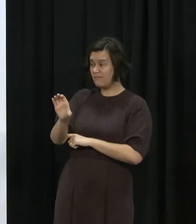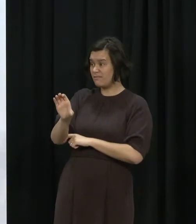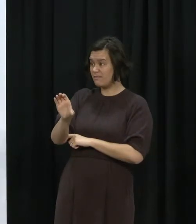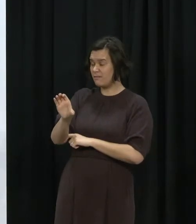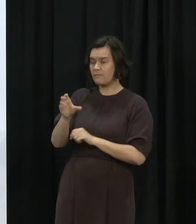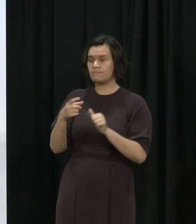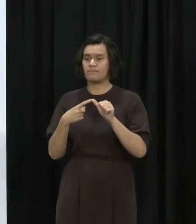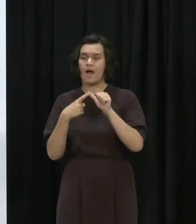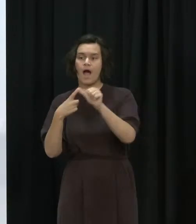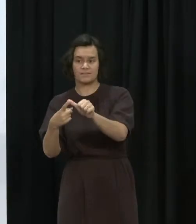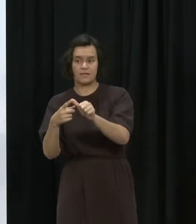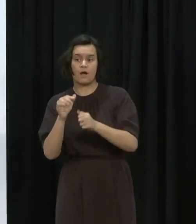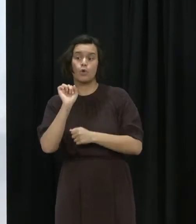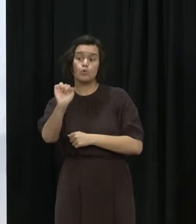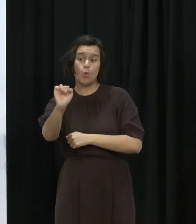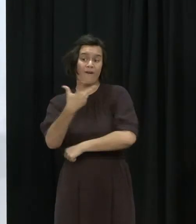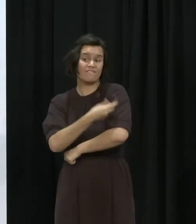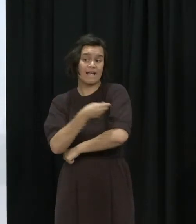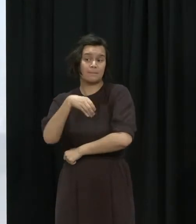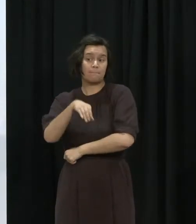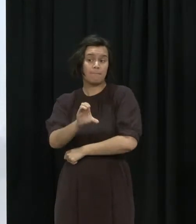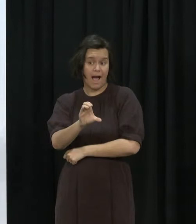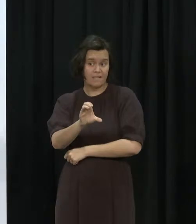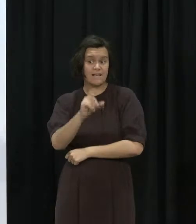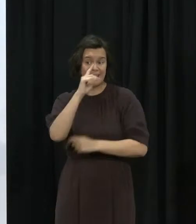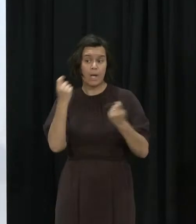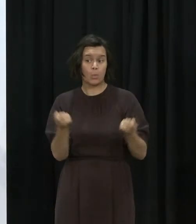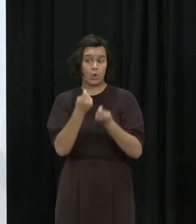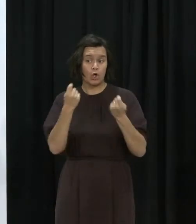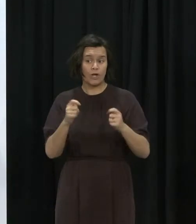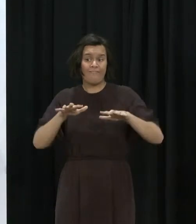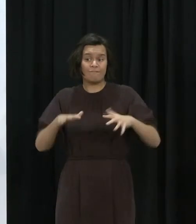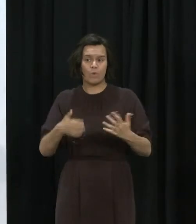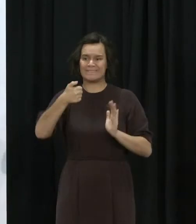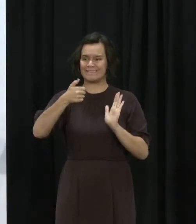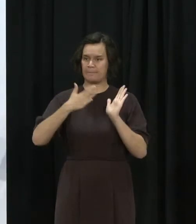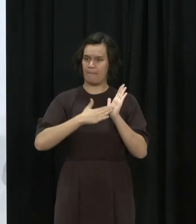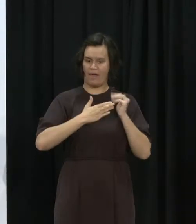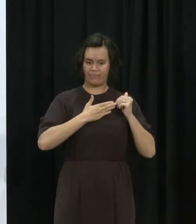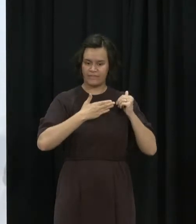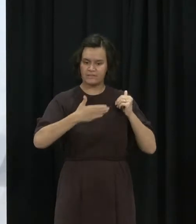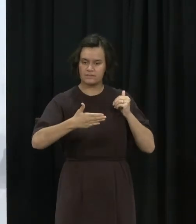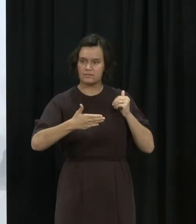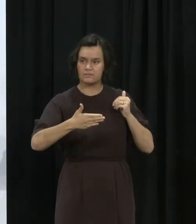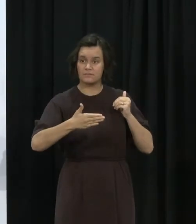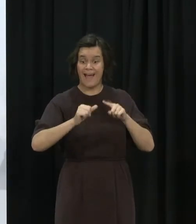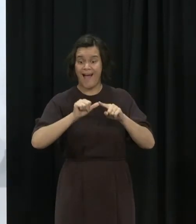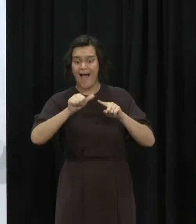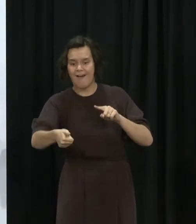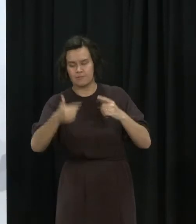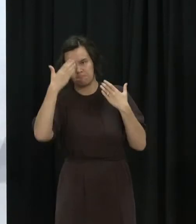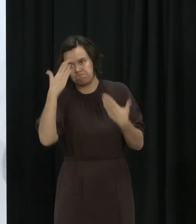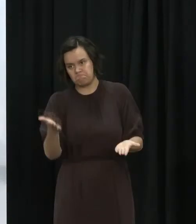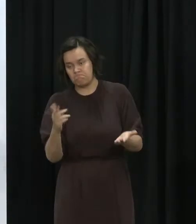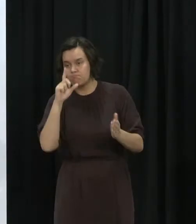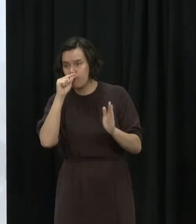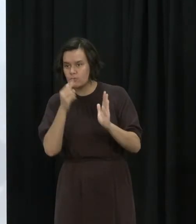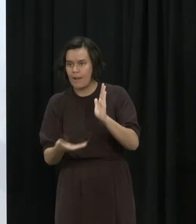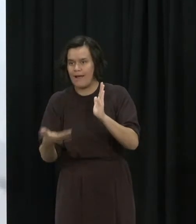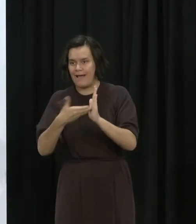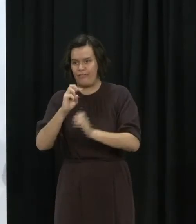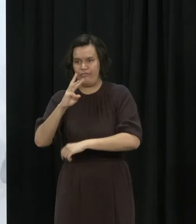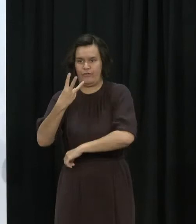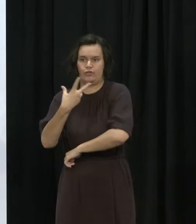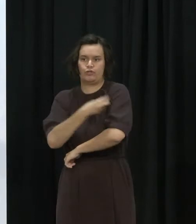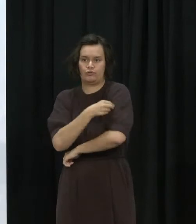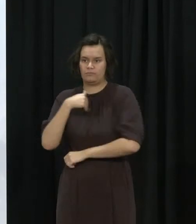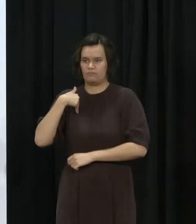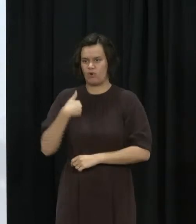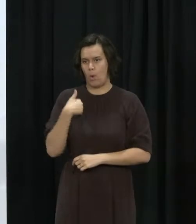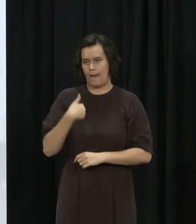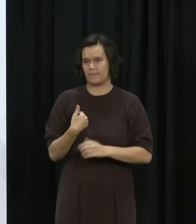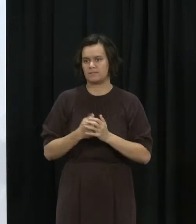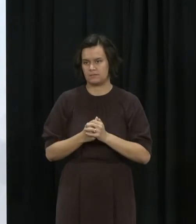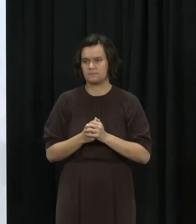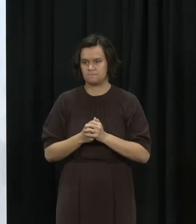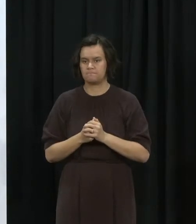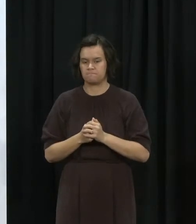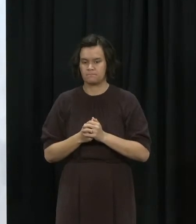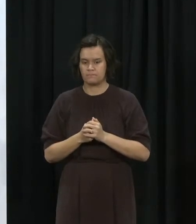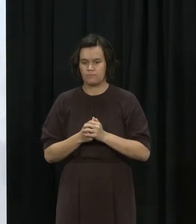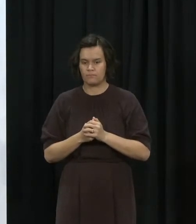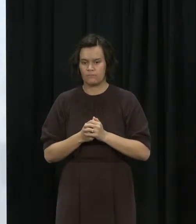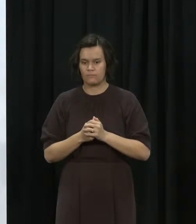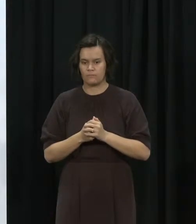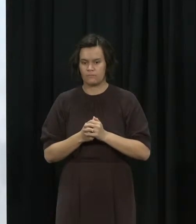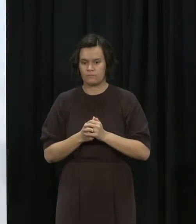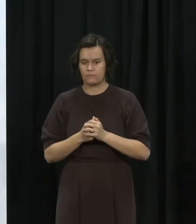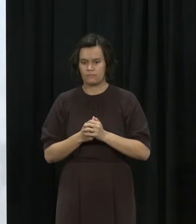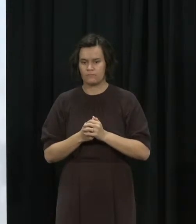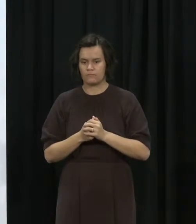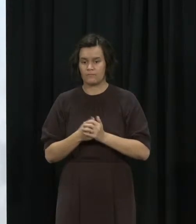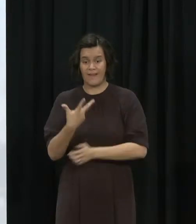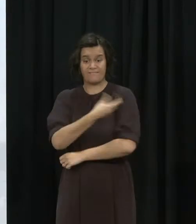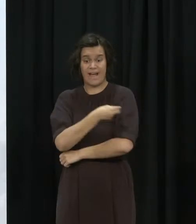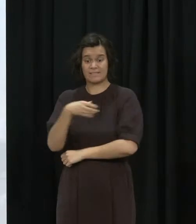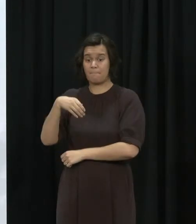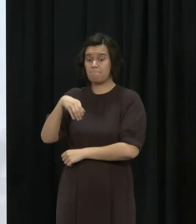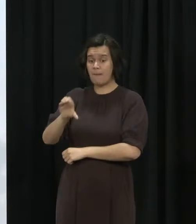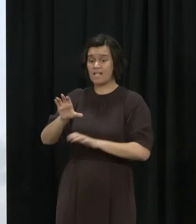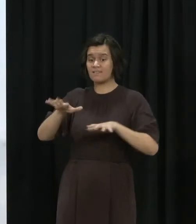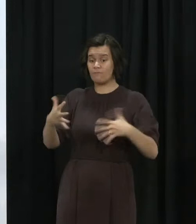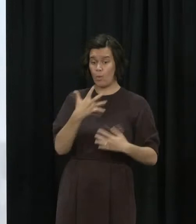ki te uru ki nga waahi?